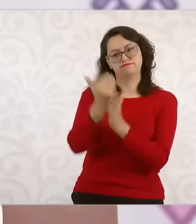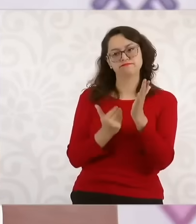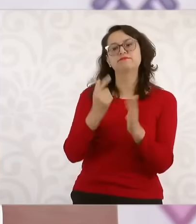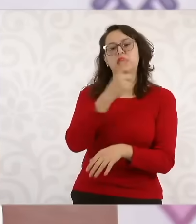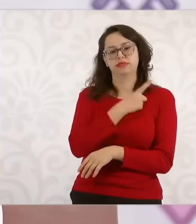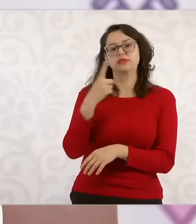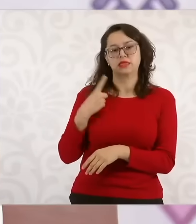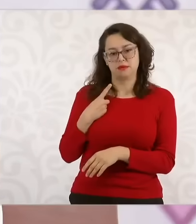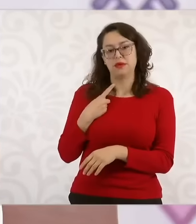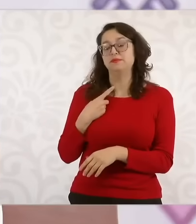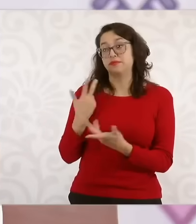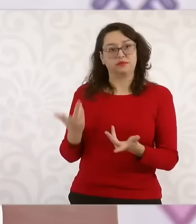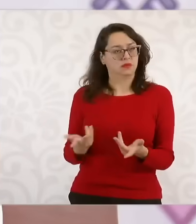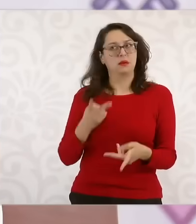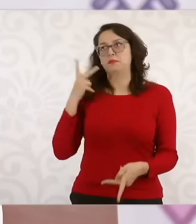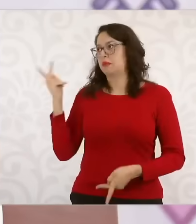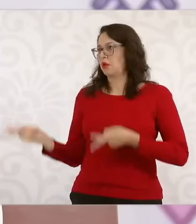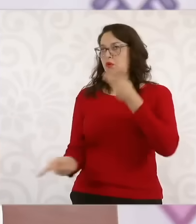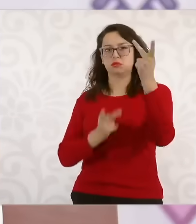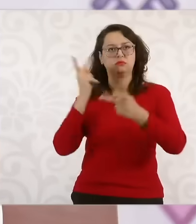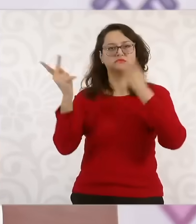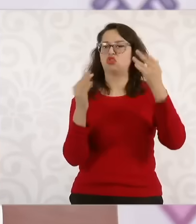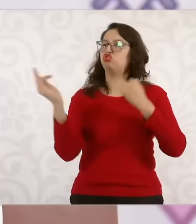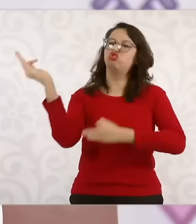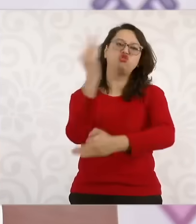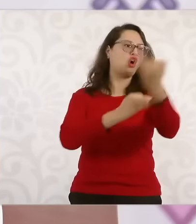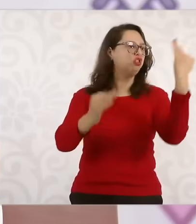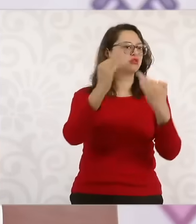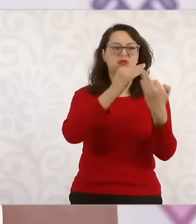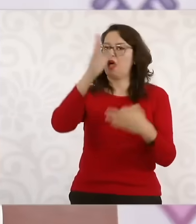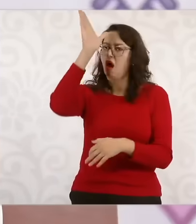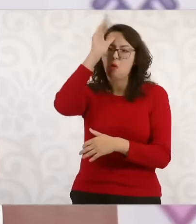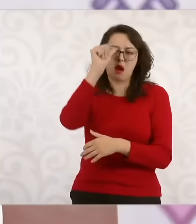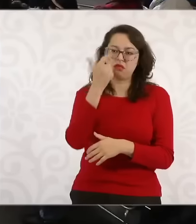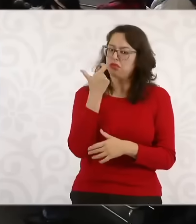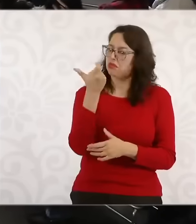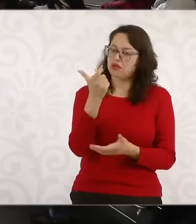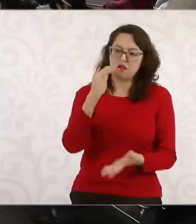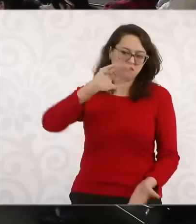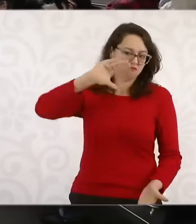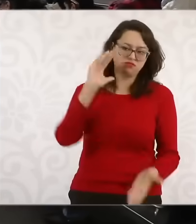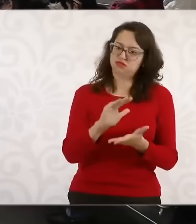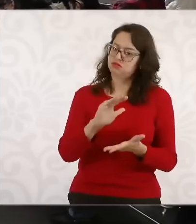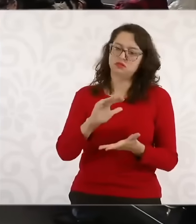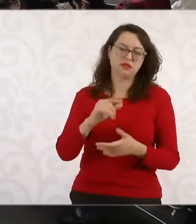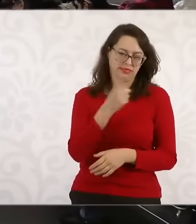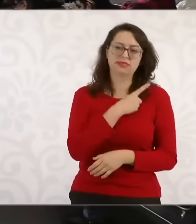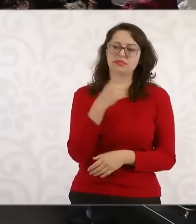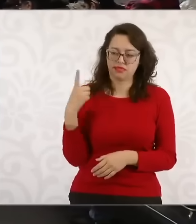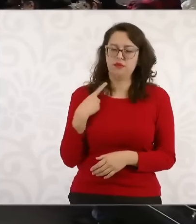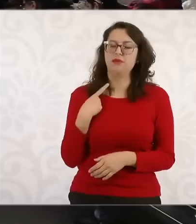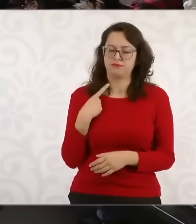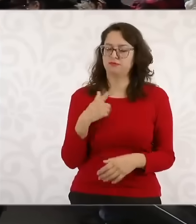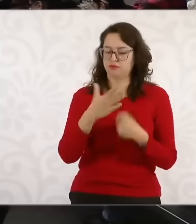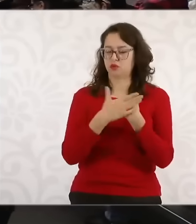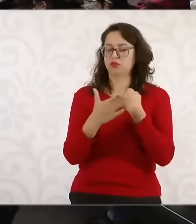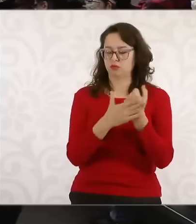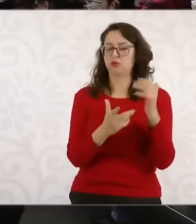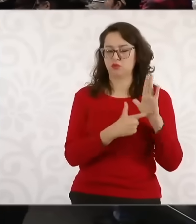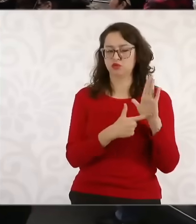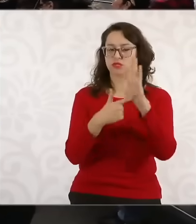una encuesta que la vamos a presentar aquí e con varias eh empresas que hacen encuestas eh para ver